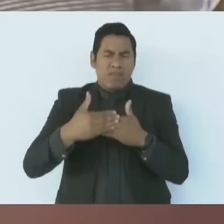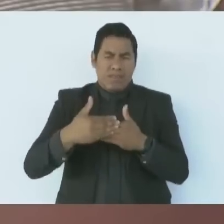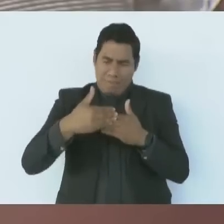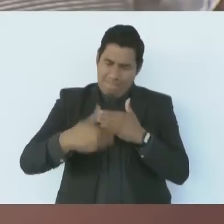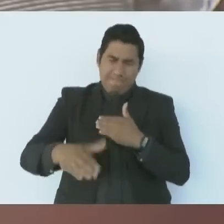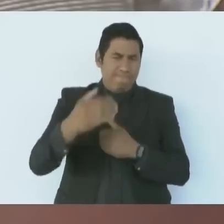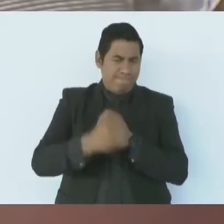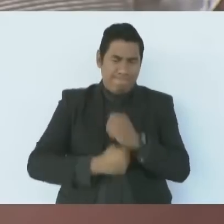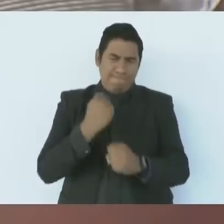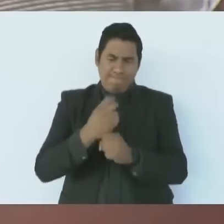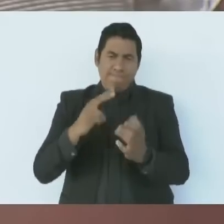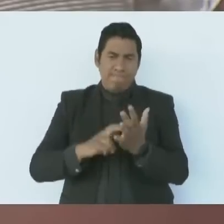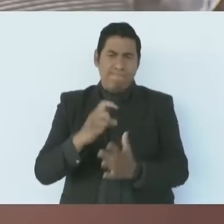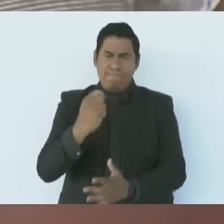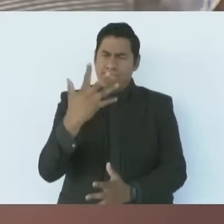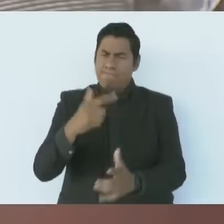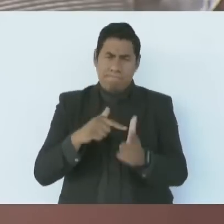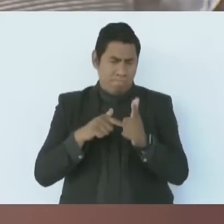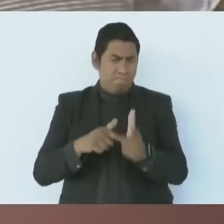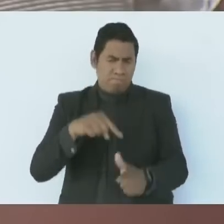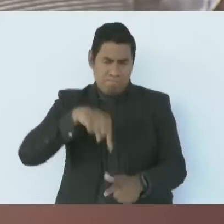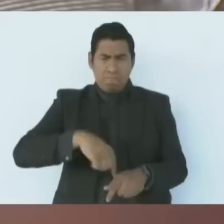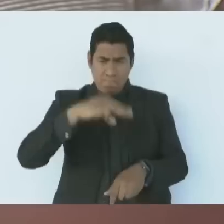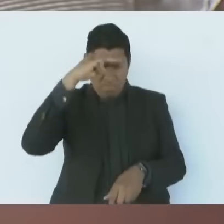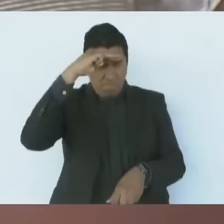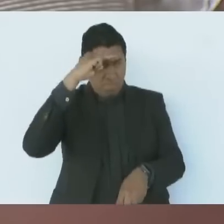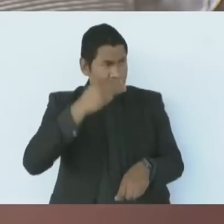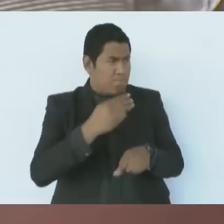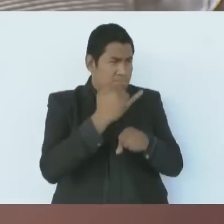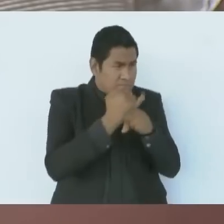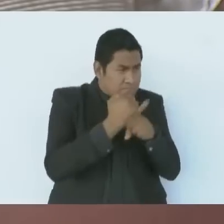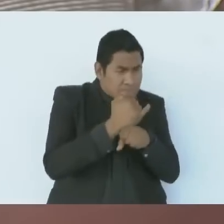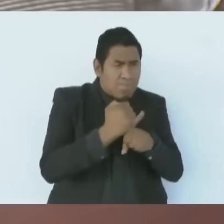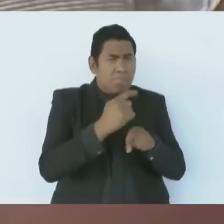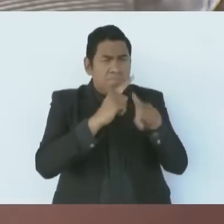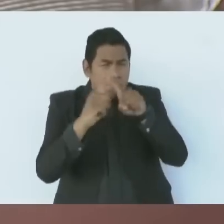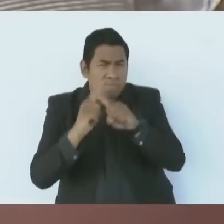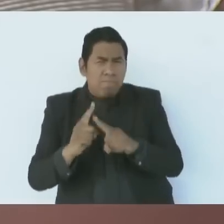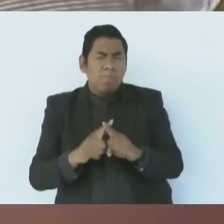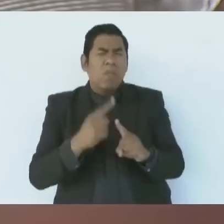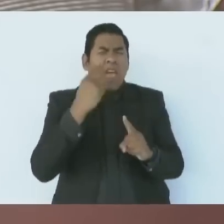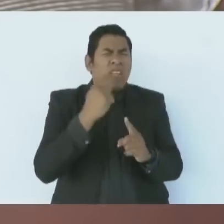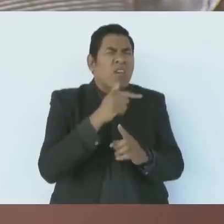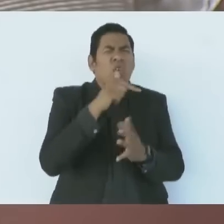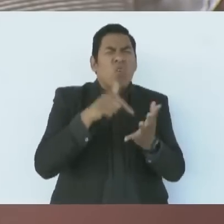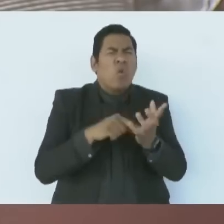en Mexicali pero el programa es un programa que se va a llevar a otras ciudades después